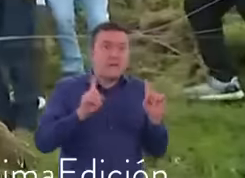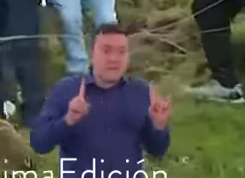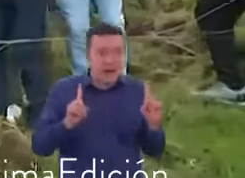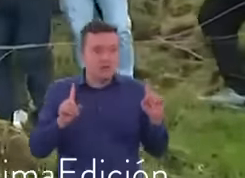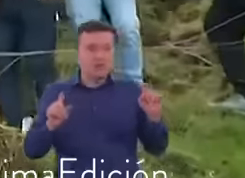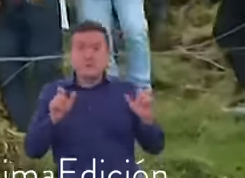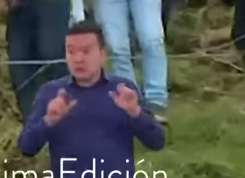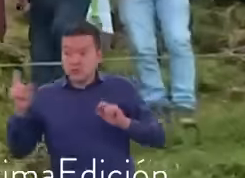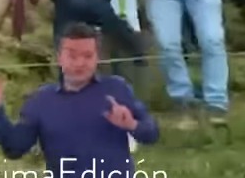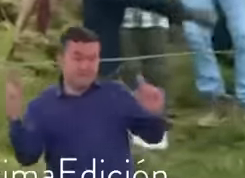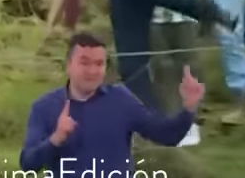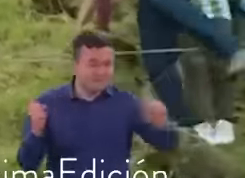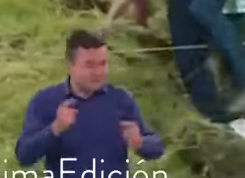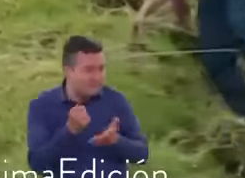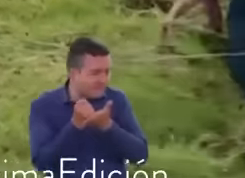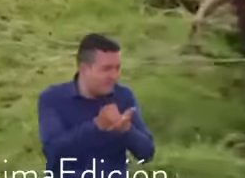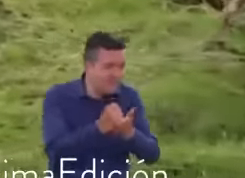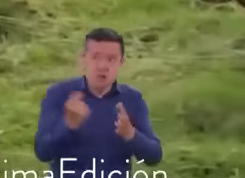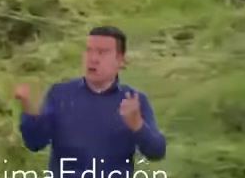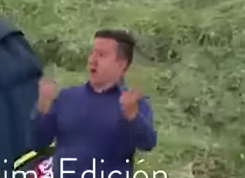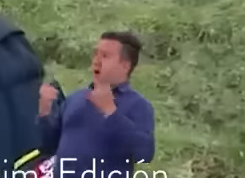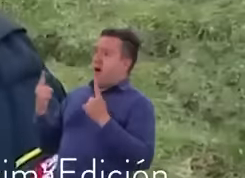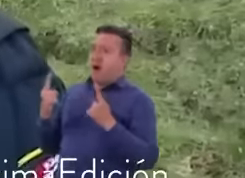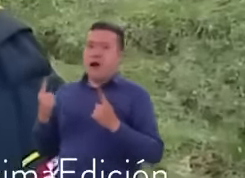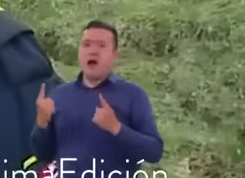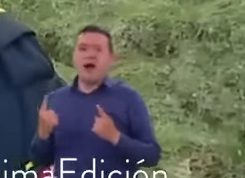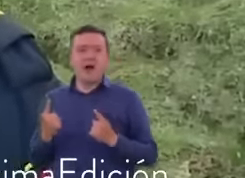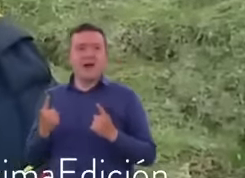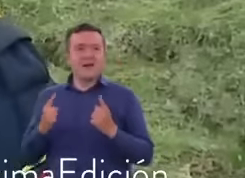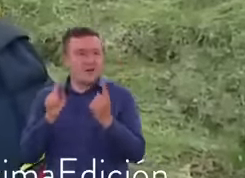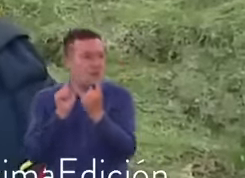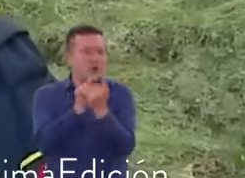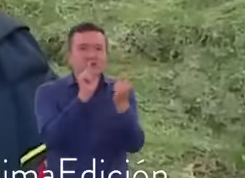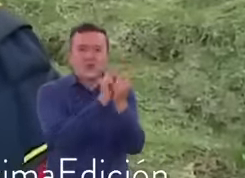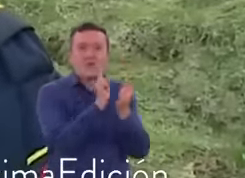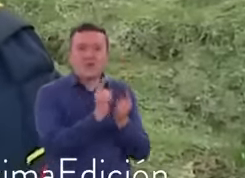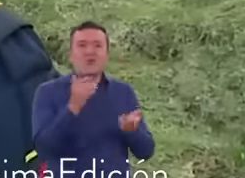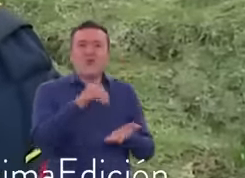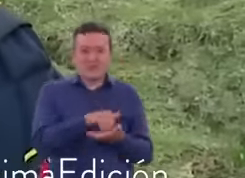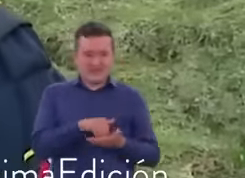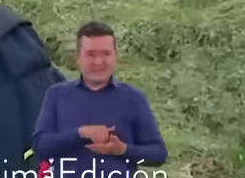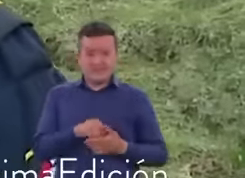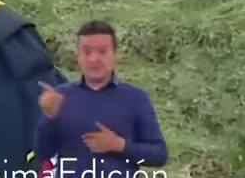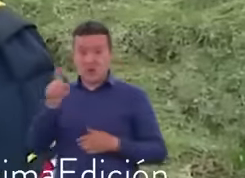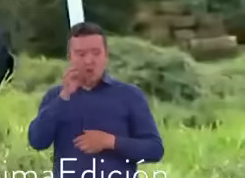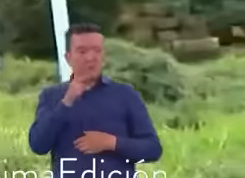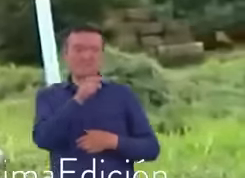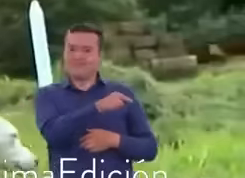))) Neto visitó el Cerro gordo de Chapecoense en la unión Antioquia, un lugar en el que casi pierde la vida, pero en el